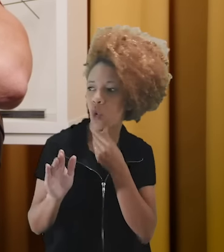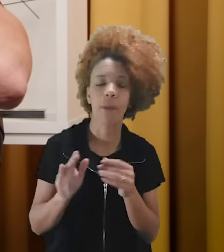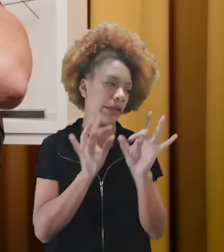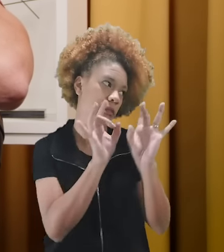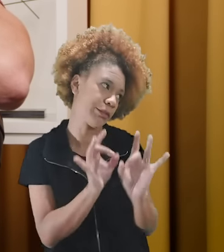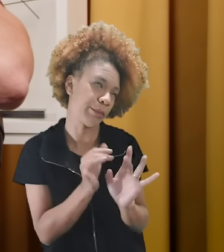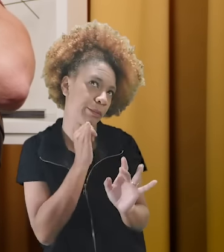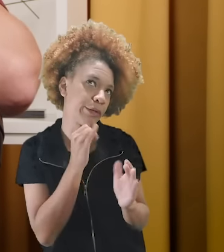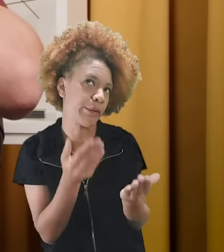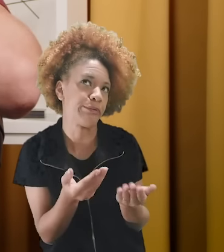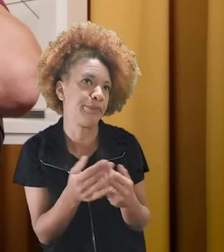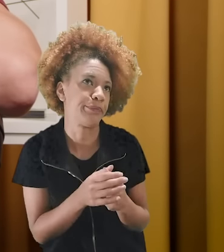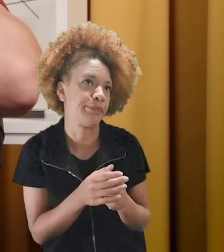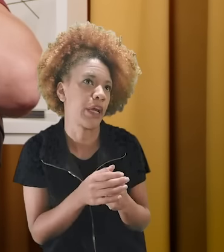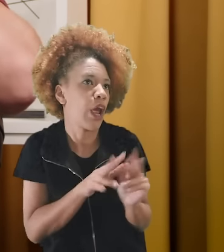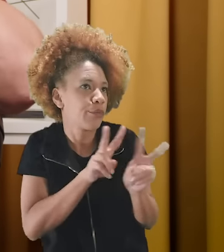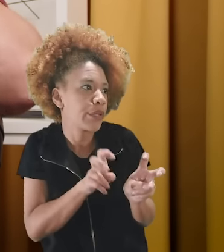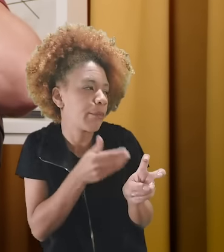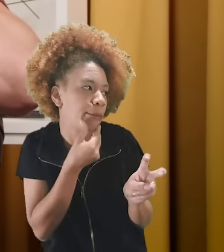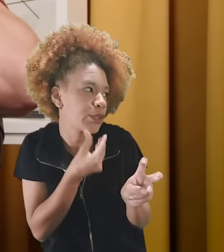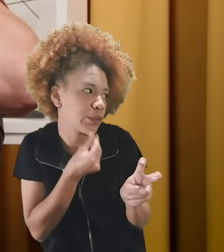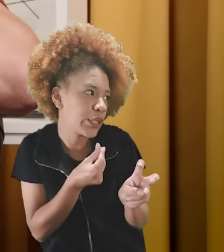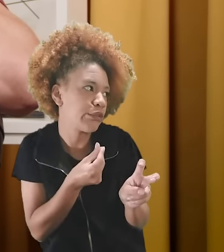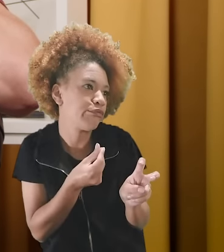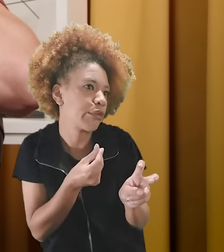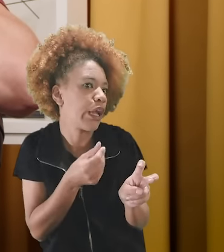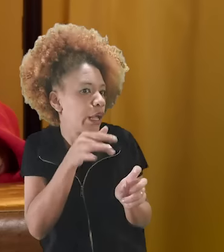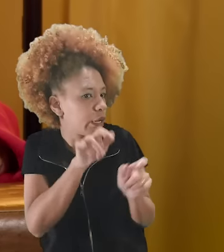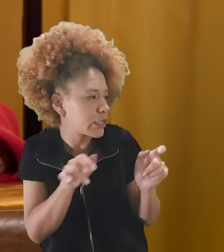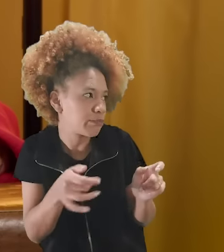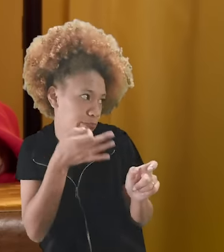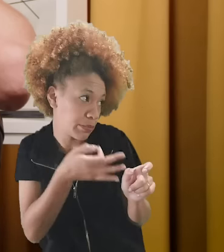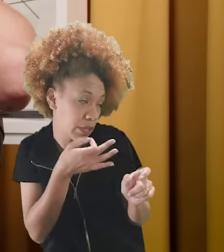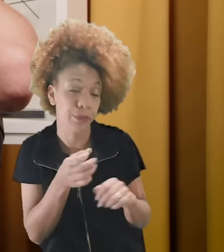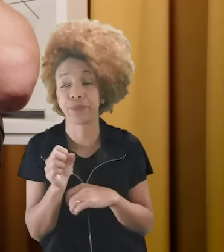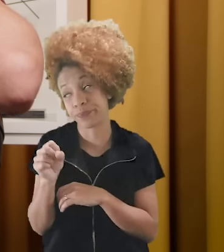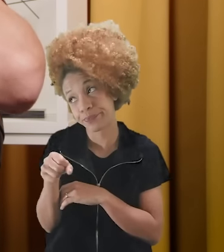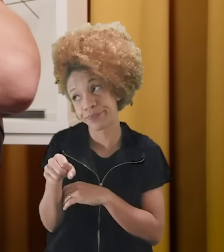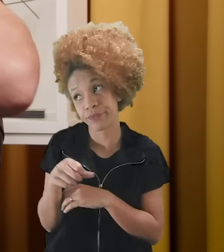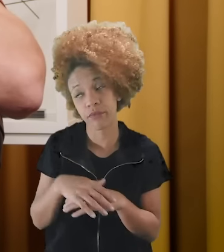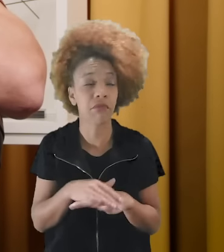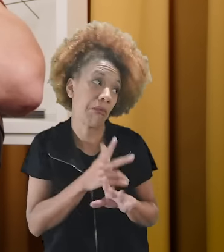assunto de sei lá masculino na cabeça de algumas pessoas exato na minha visão achismo né eu achava